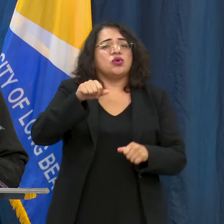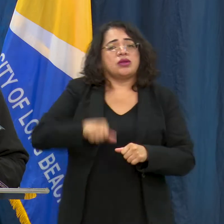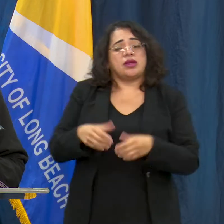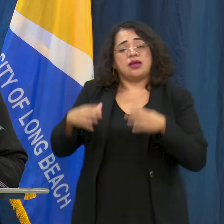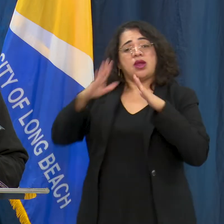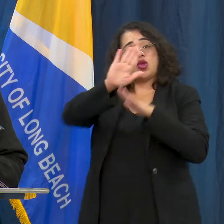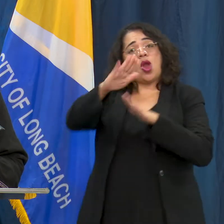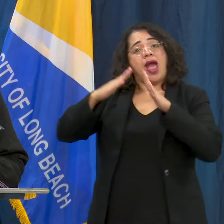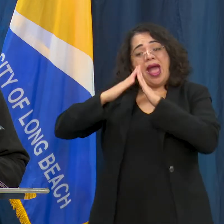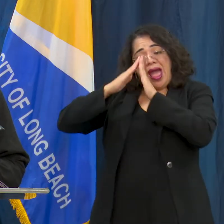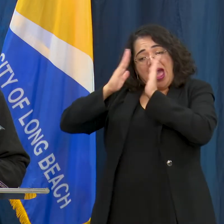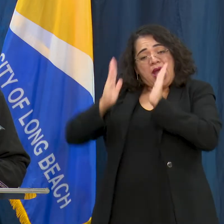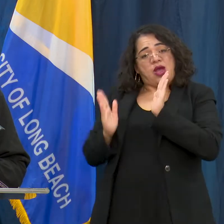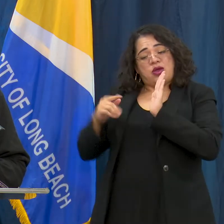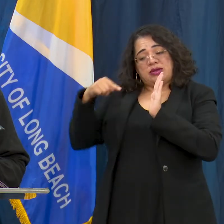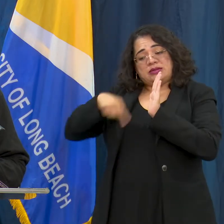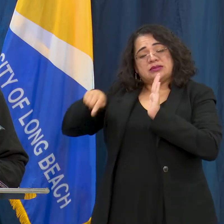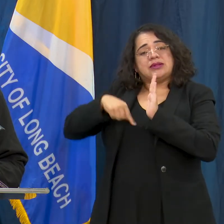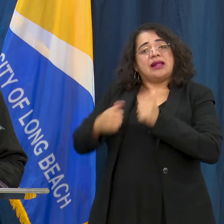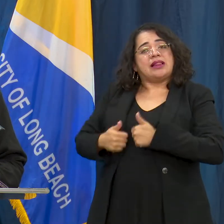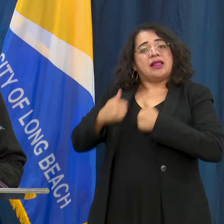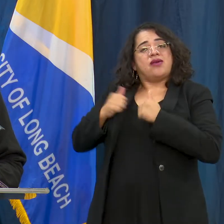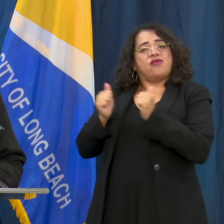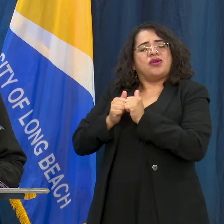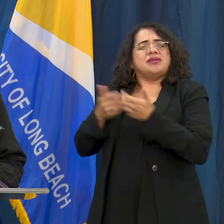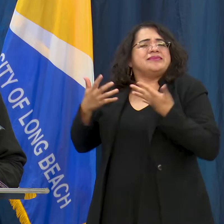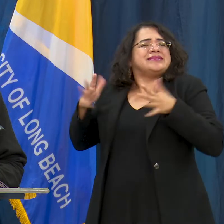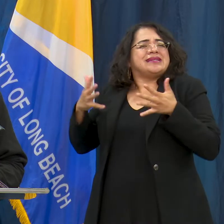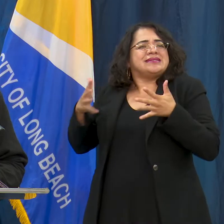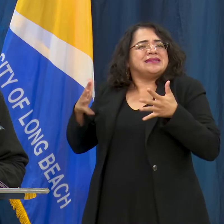cuatro de Julio say approxima el próximo fin de semana queremos record our lays